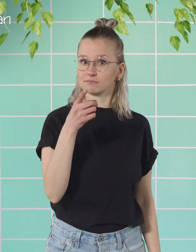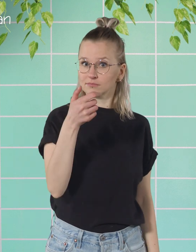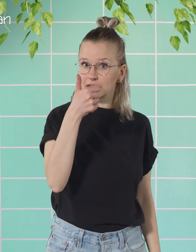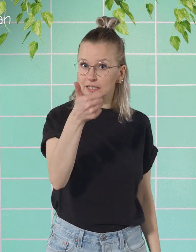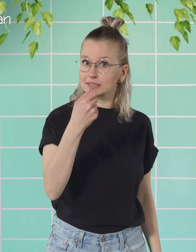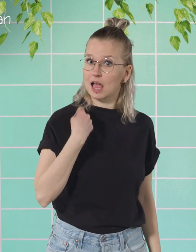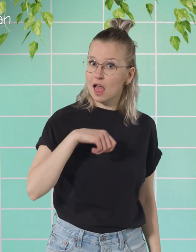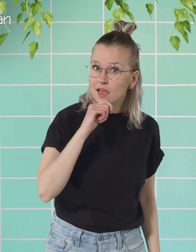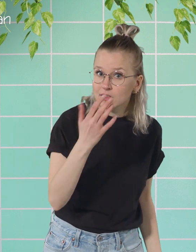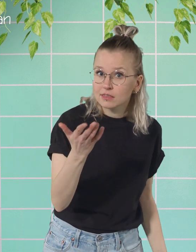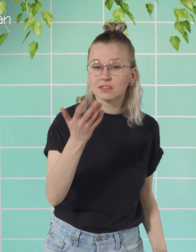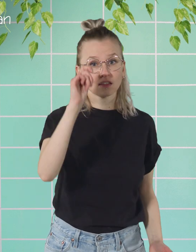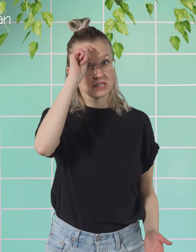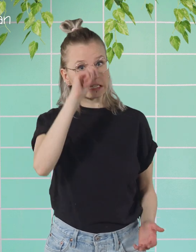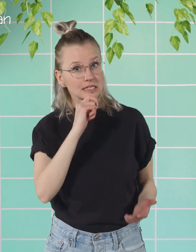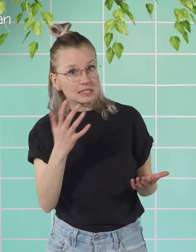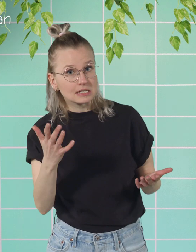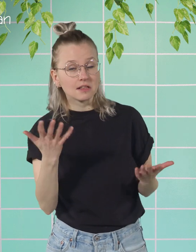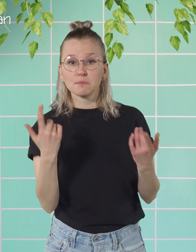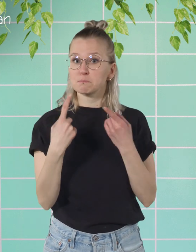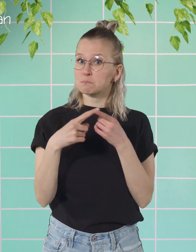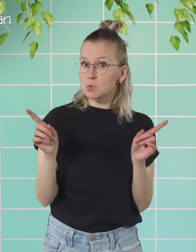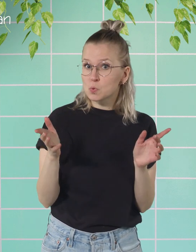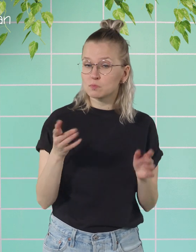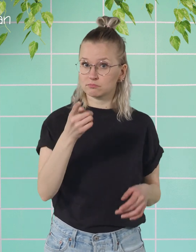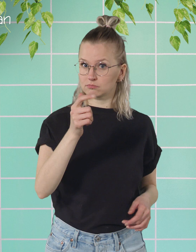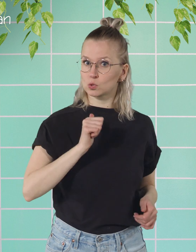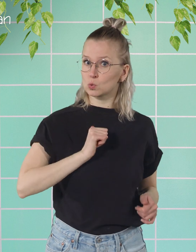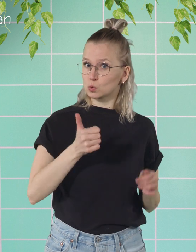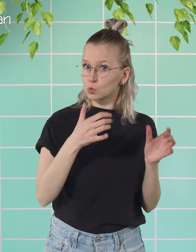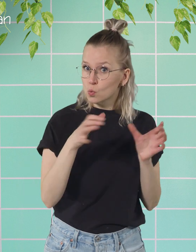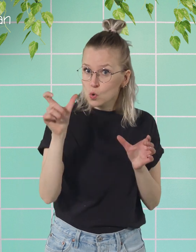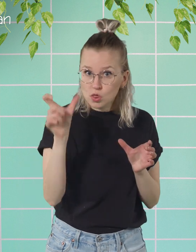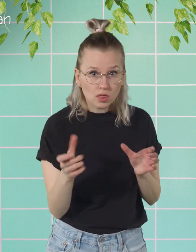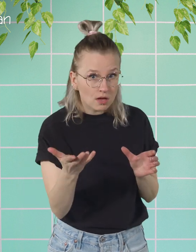Oletko yksinhuoltajaäiti tai -isä?